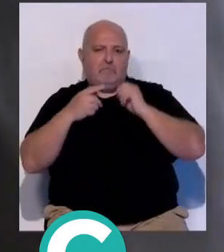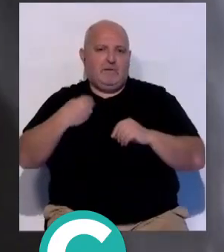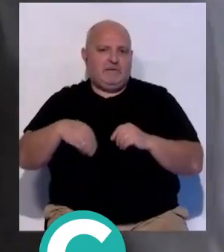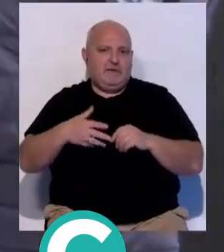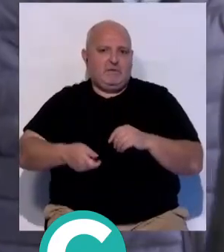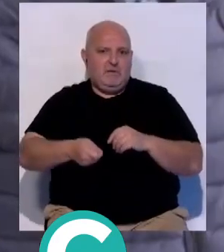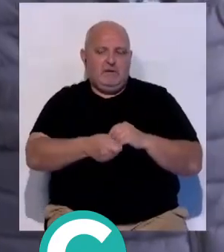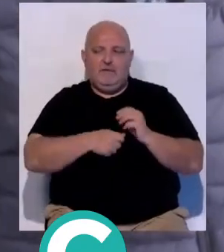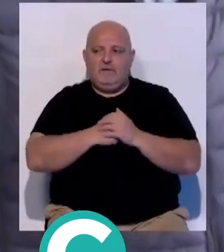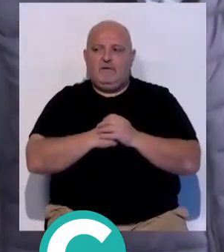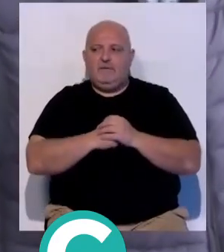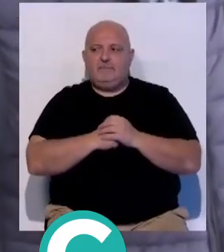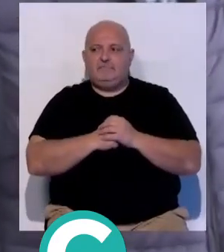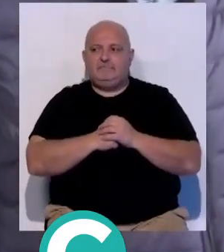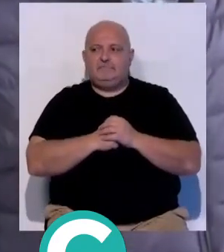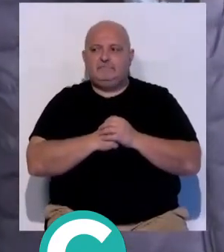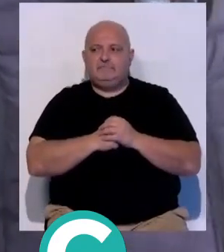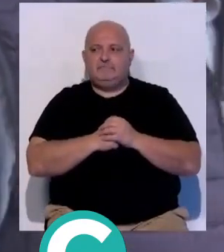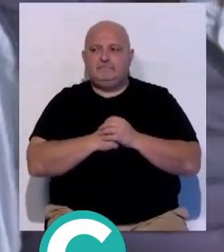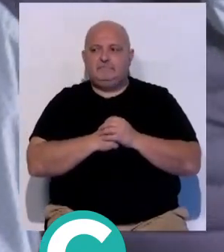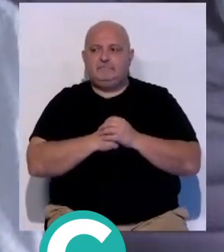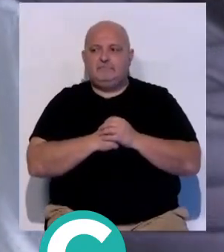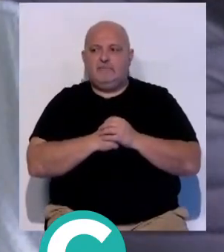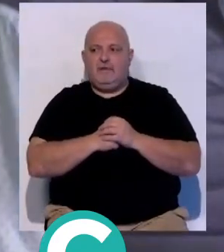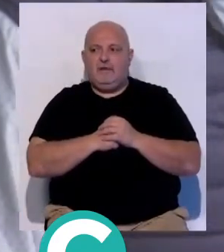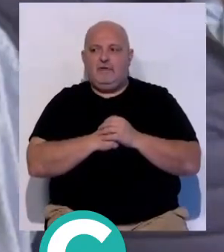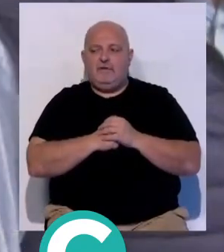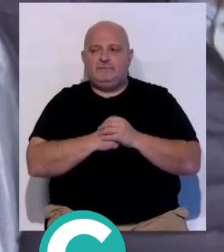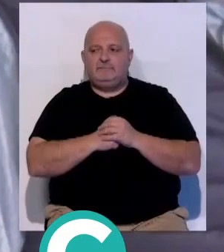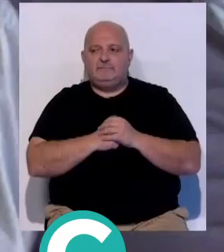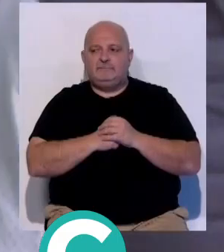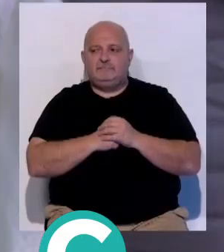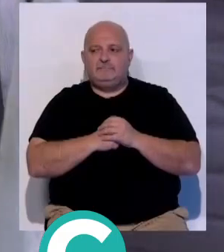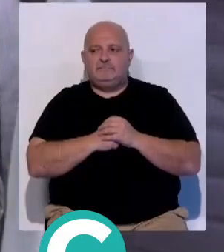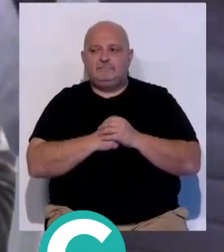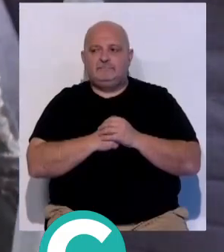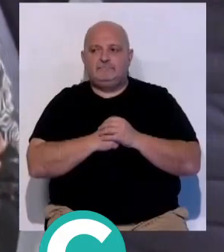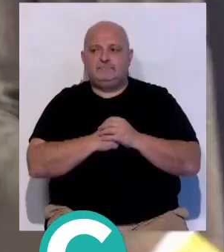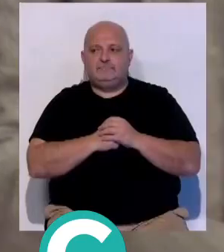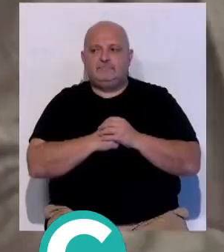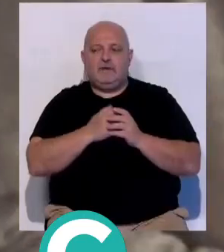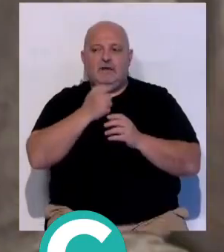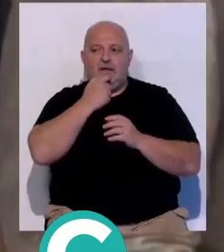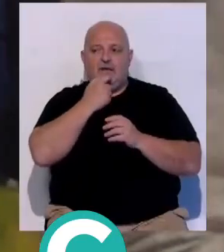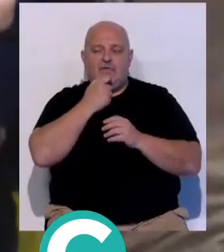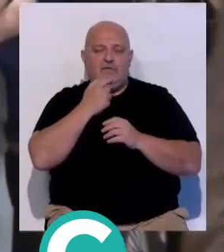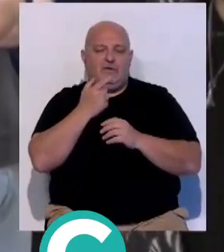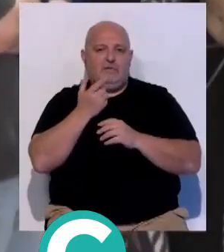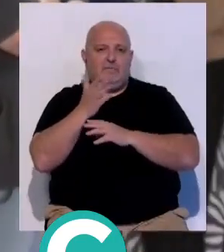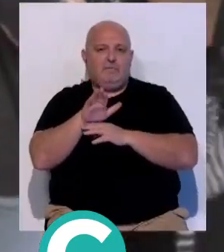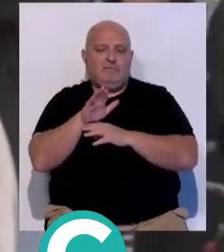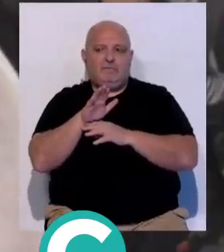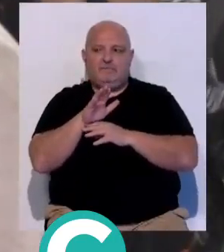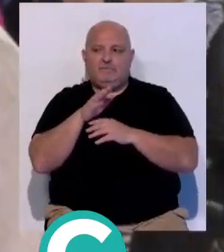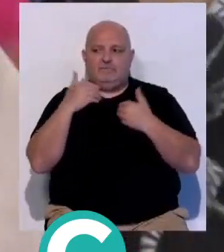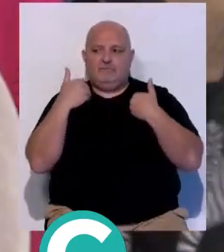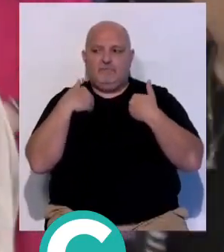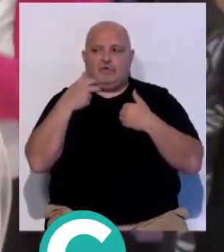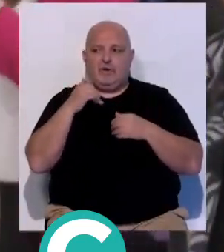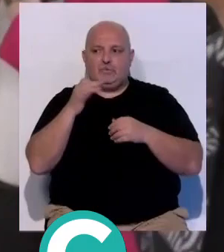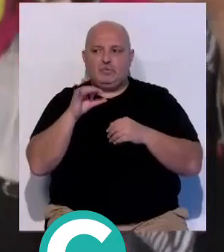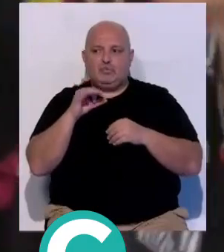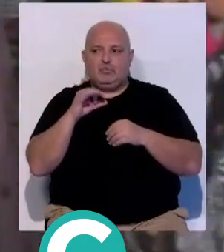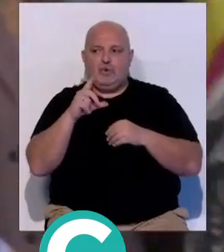vizcaíno vemos a caso al árbitro principal del de la contienda Antonio Jesús López nieto que